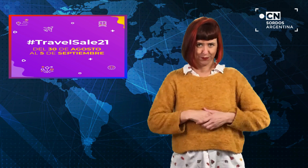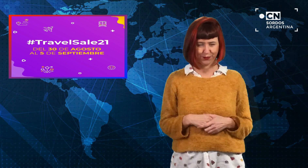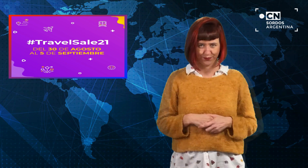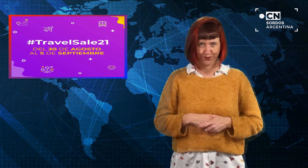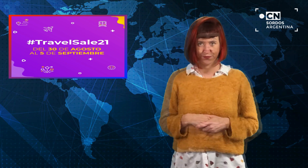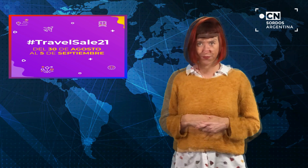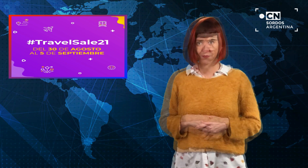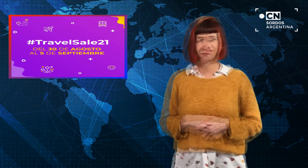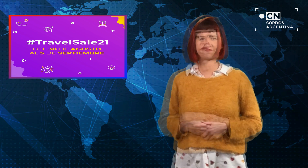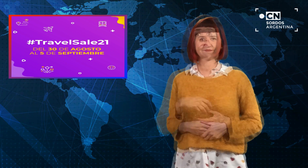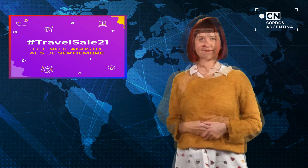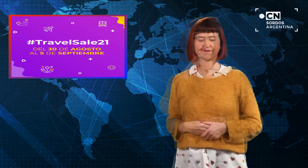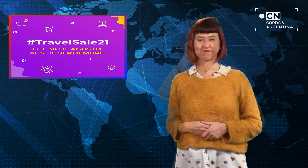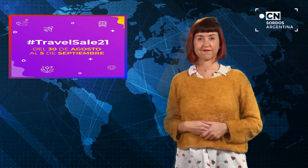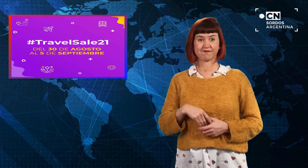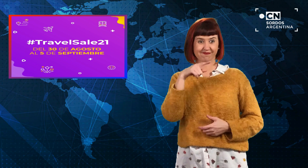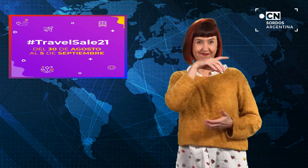Faevyt.